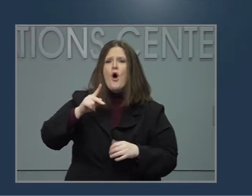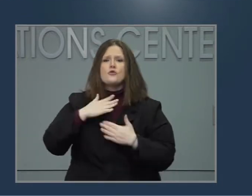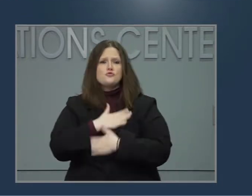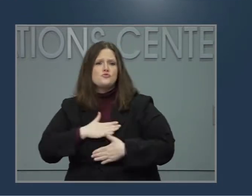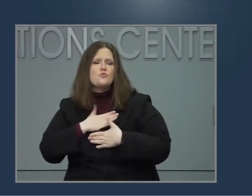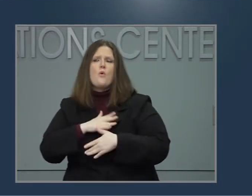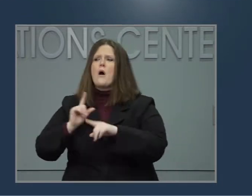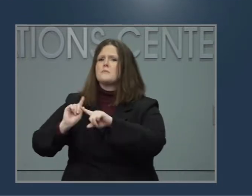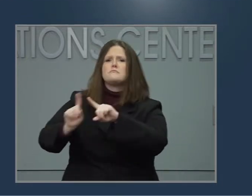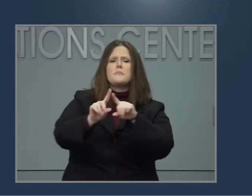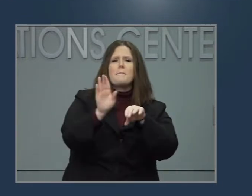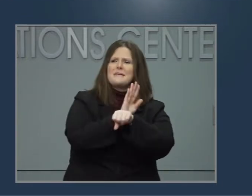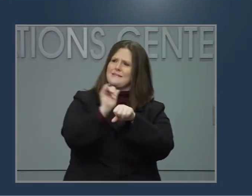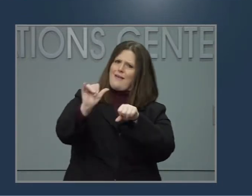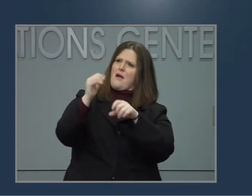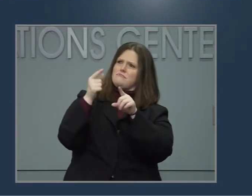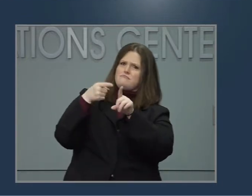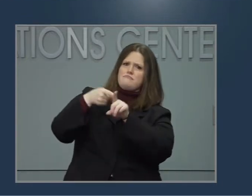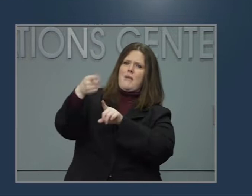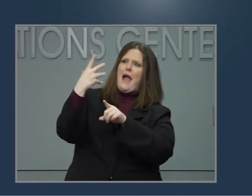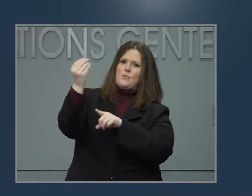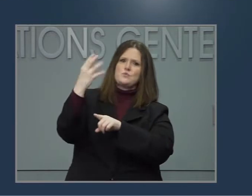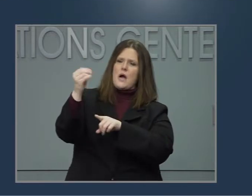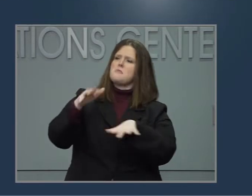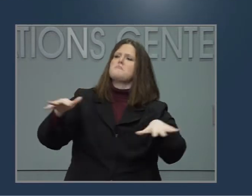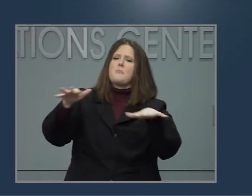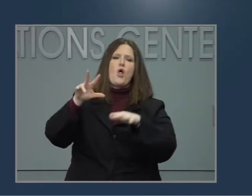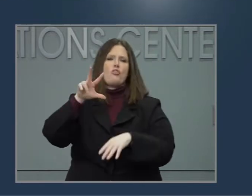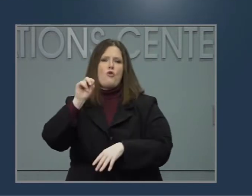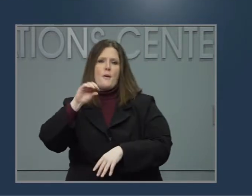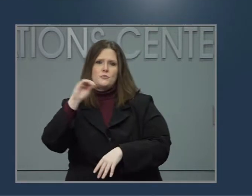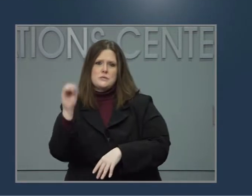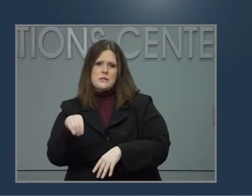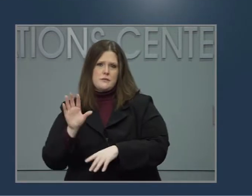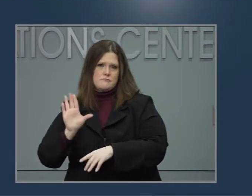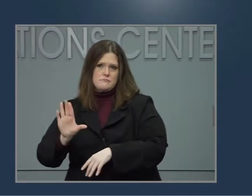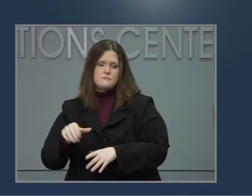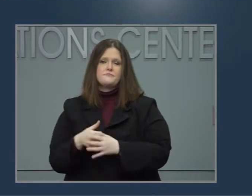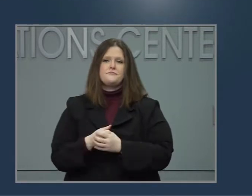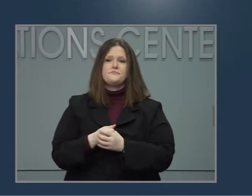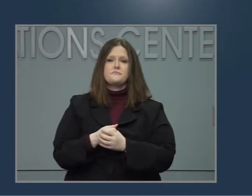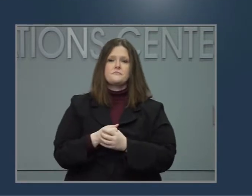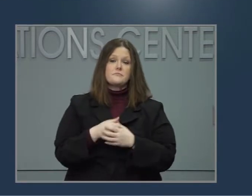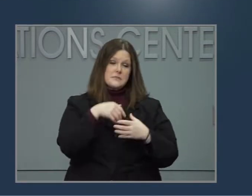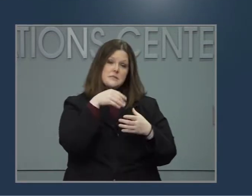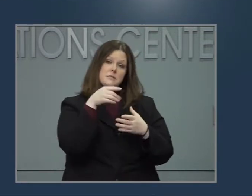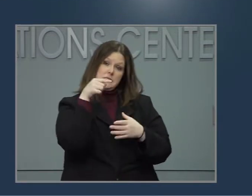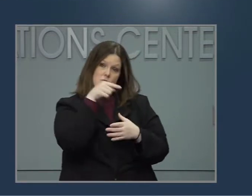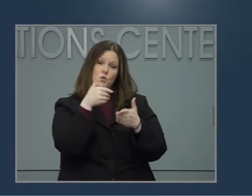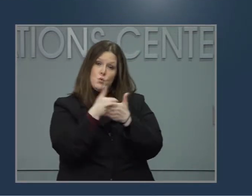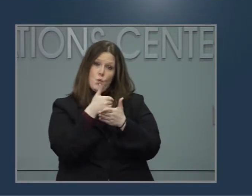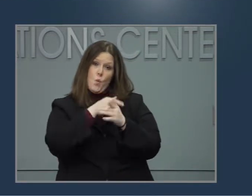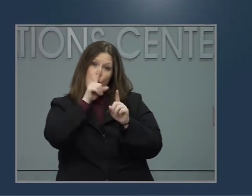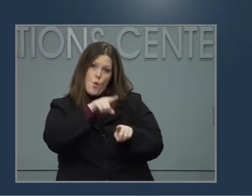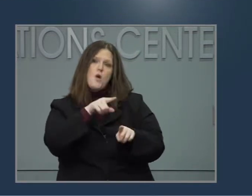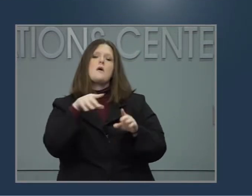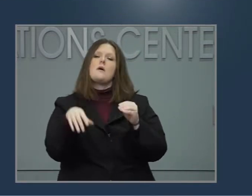Y otros negocios al aire libre. La nueva orden también permitirá que algunos negocios en interiores aumenten su